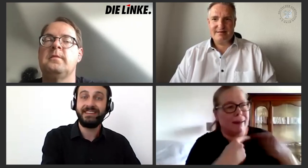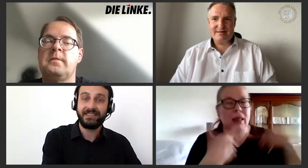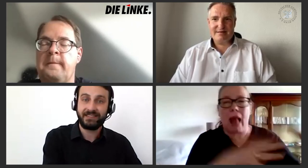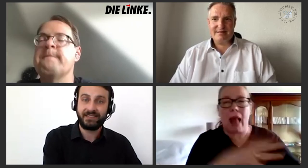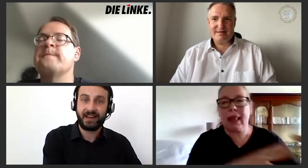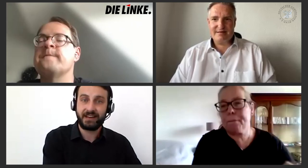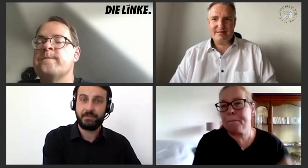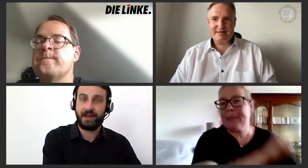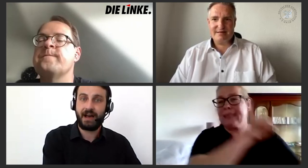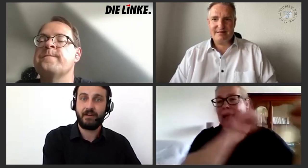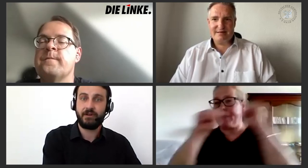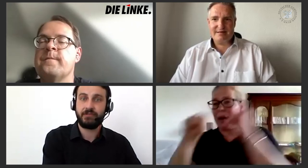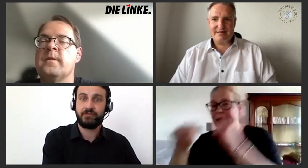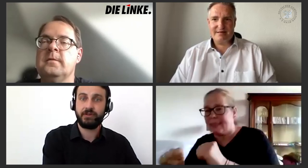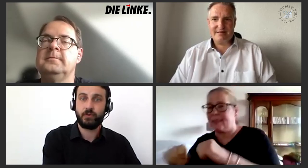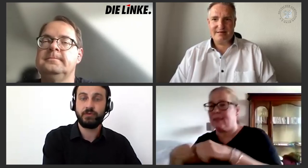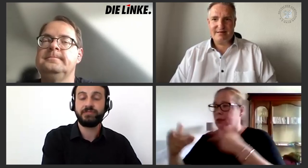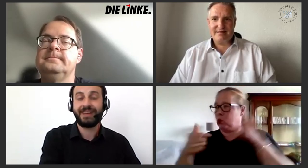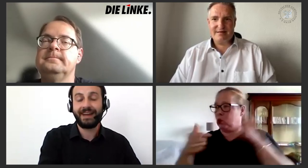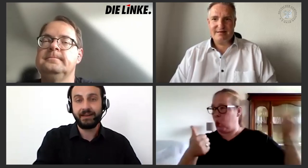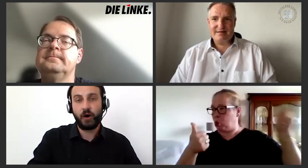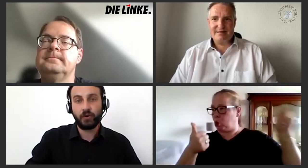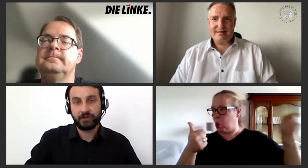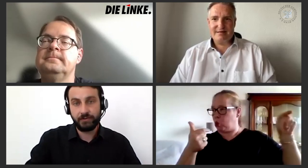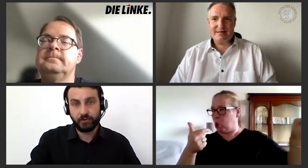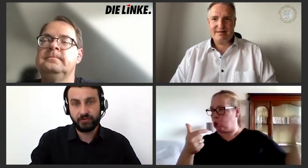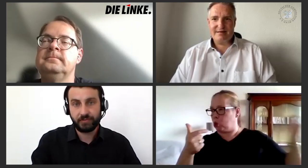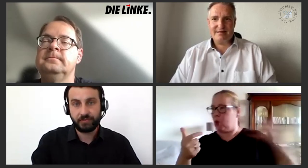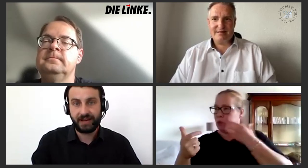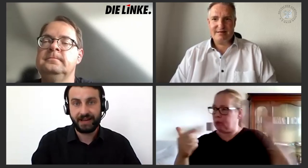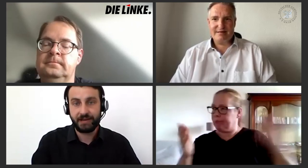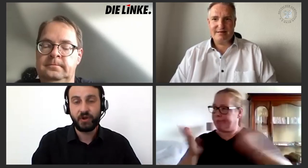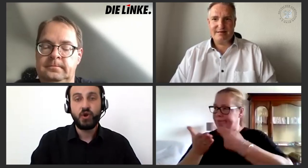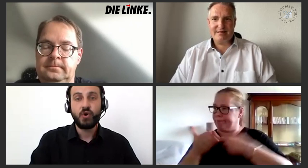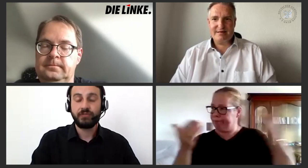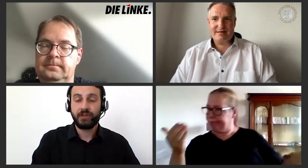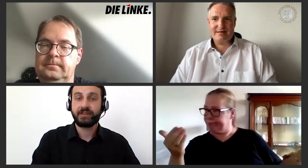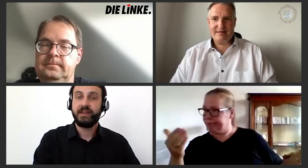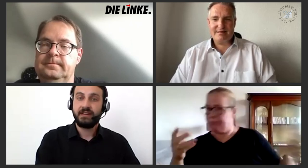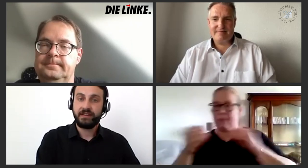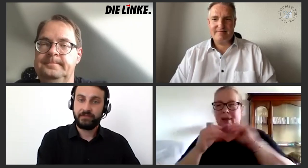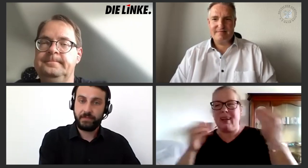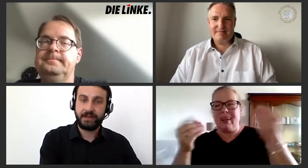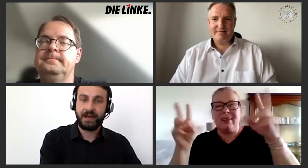gesprochen wird, wie sieht da der Bedarf aus und dann auch in den Bundestag mit reinnehmen und